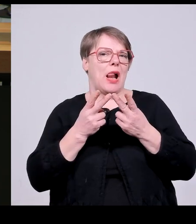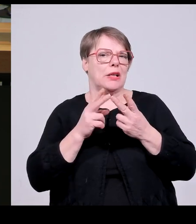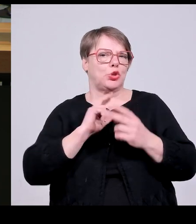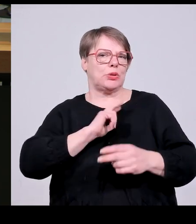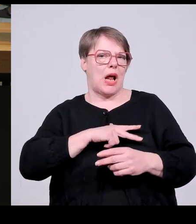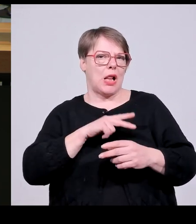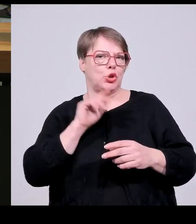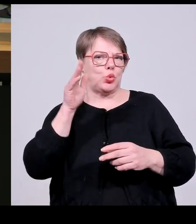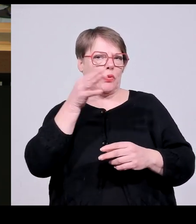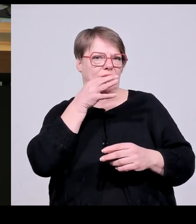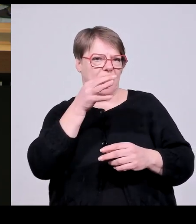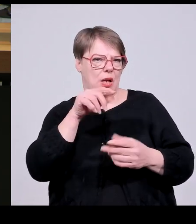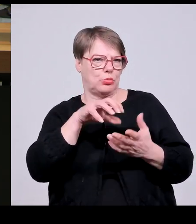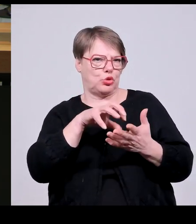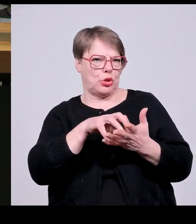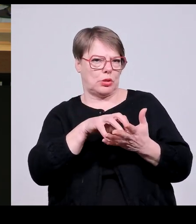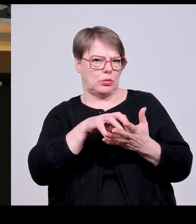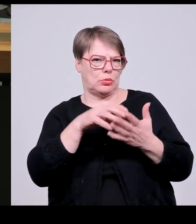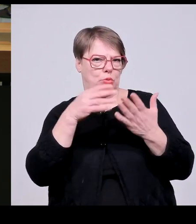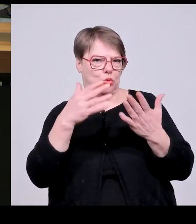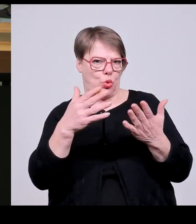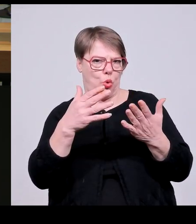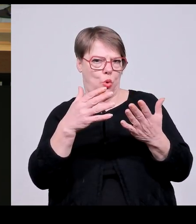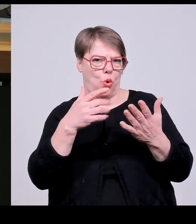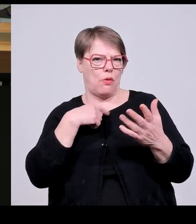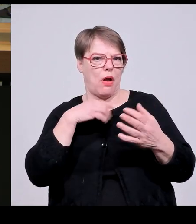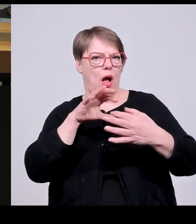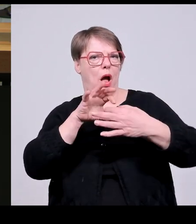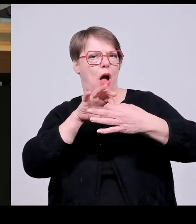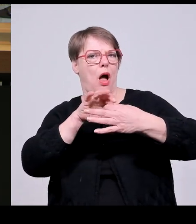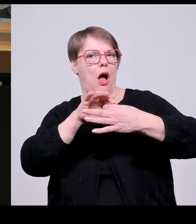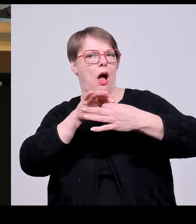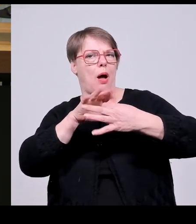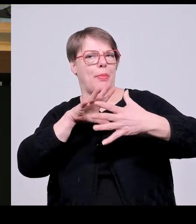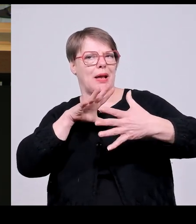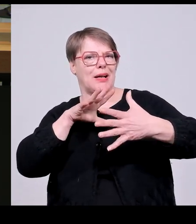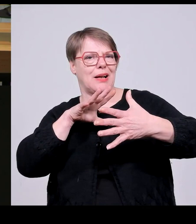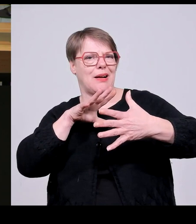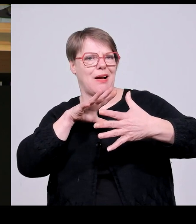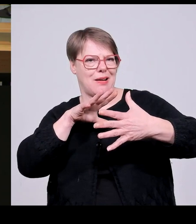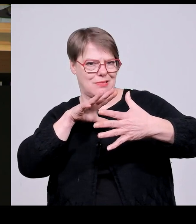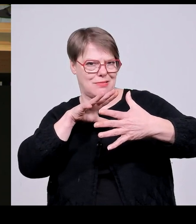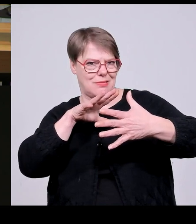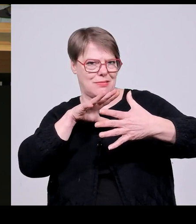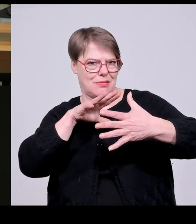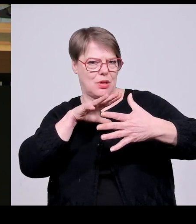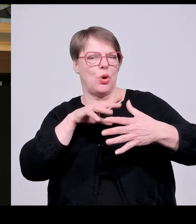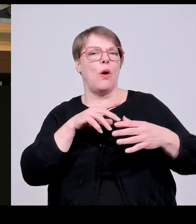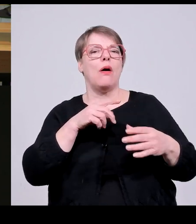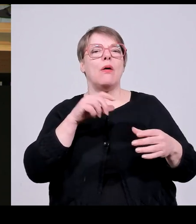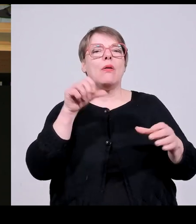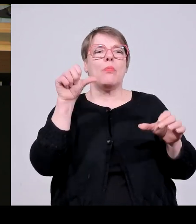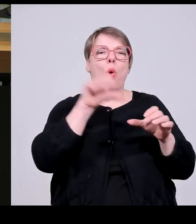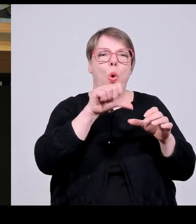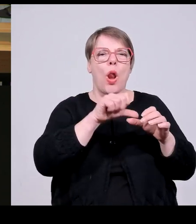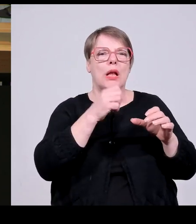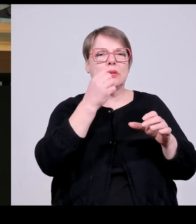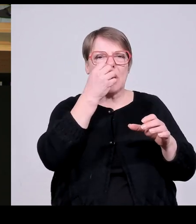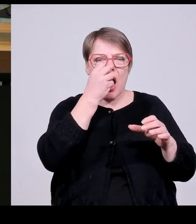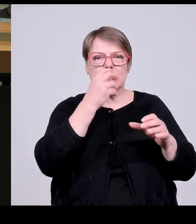Nebenkosten-Rechnungen bezahlbar und leisten zudem auch noch einen substanziellen Beitrag zur Erreichung der Klimaneutralität Berlins.